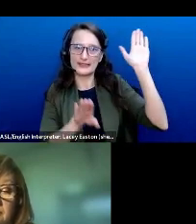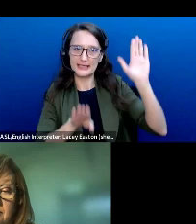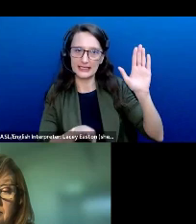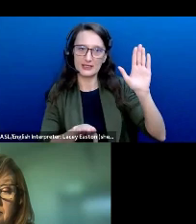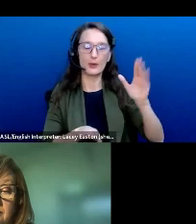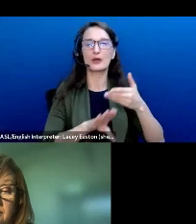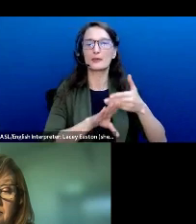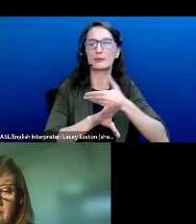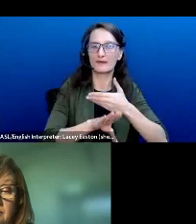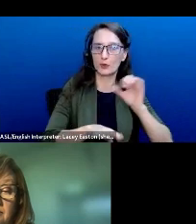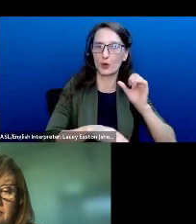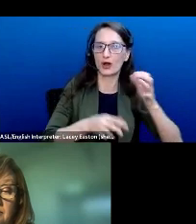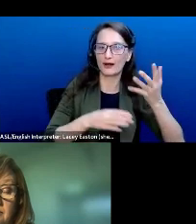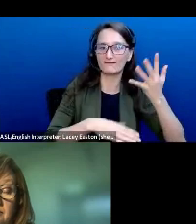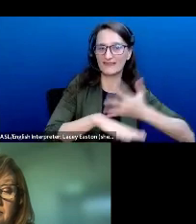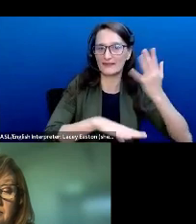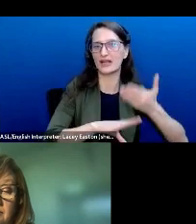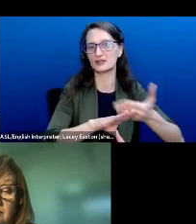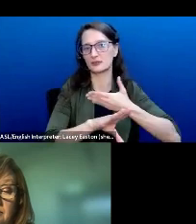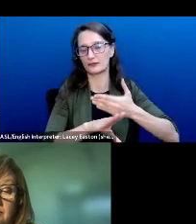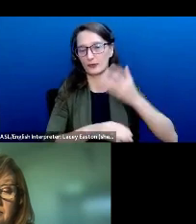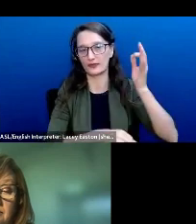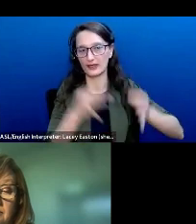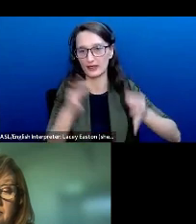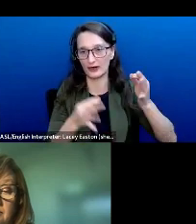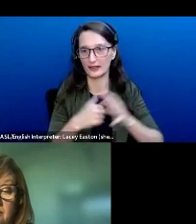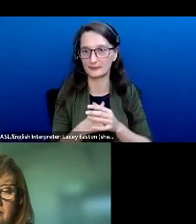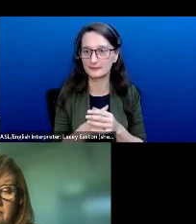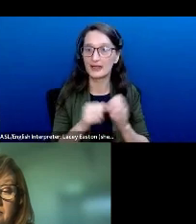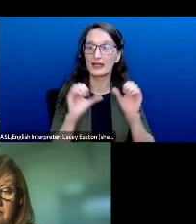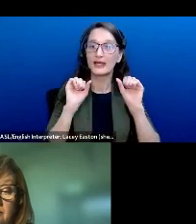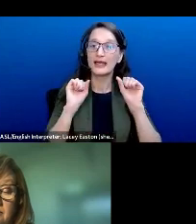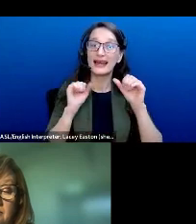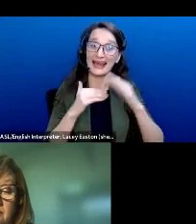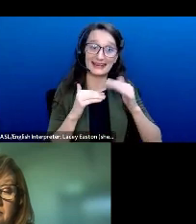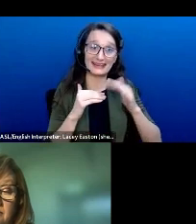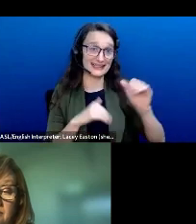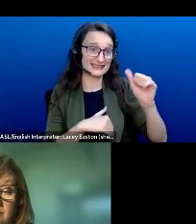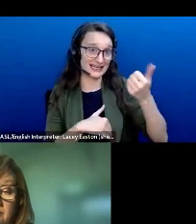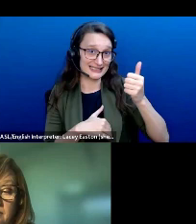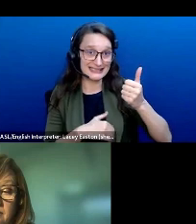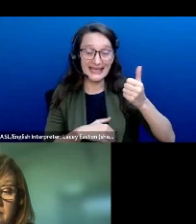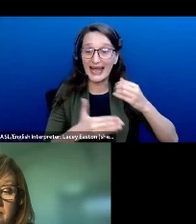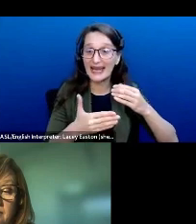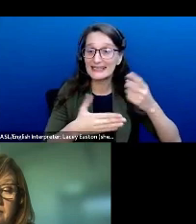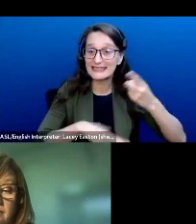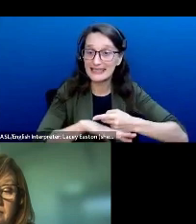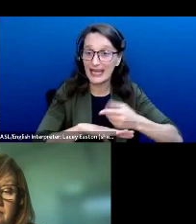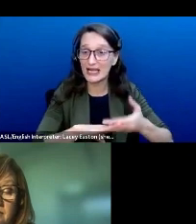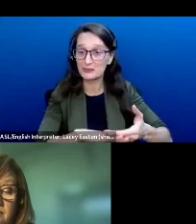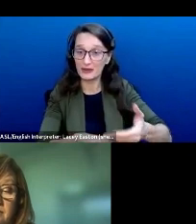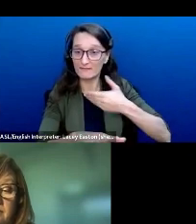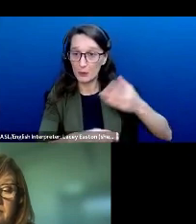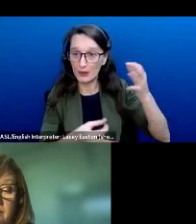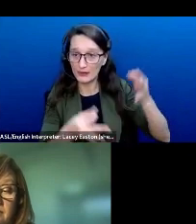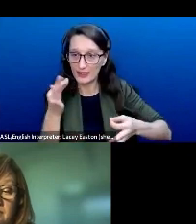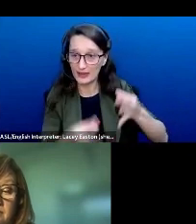su resolución propuesta al menos 10 días calendario antes de la audiencia tener un